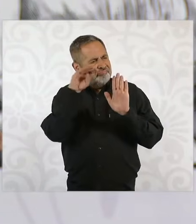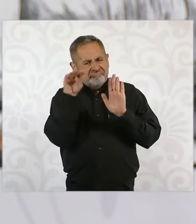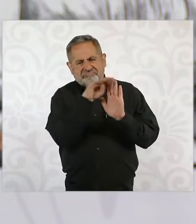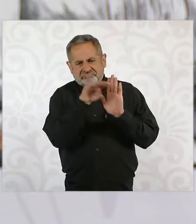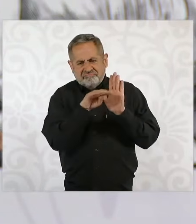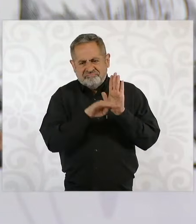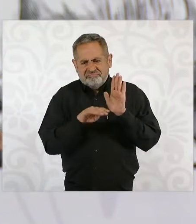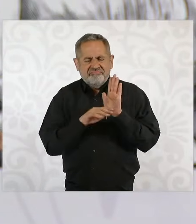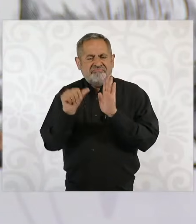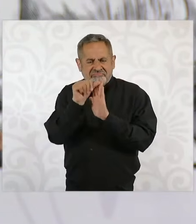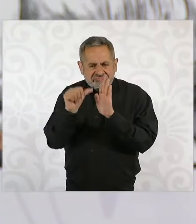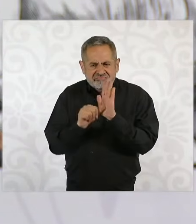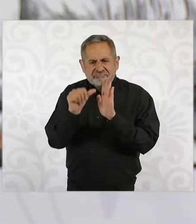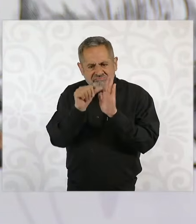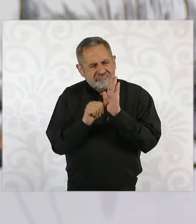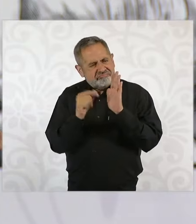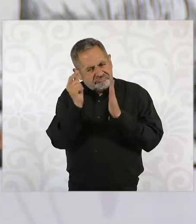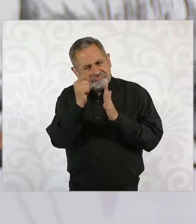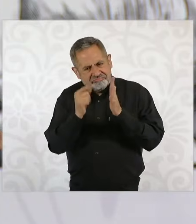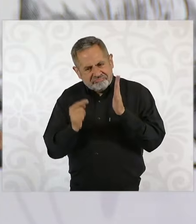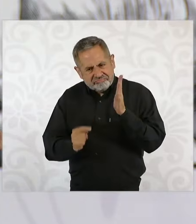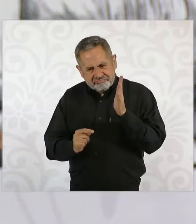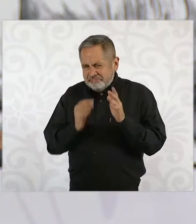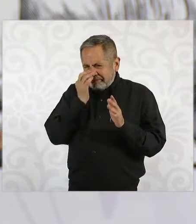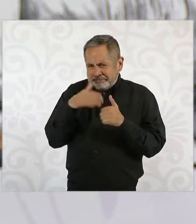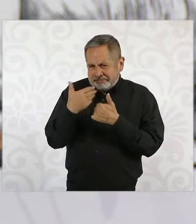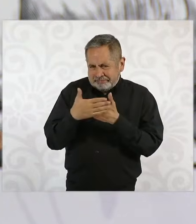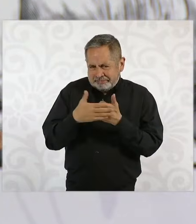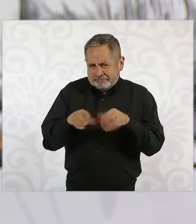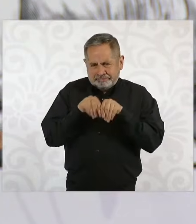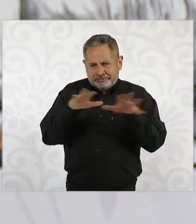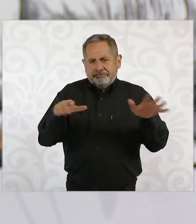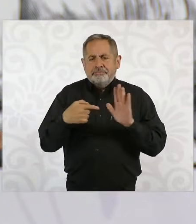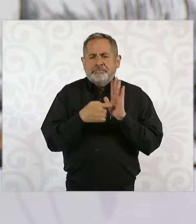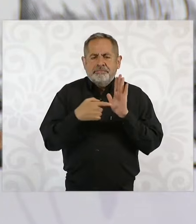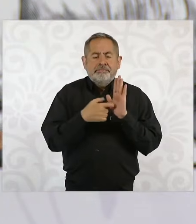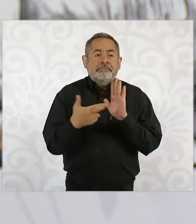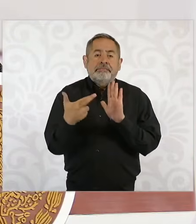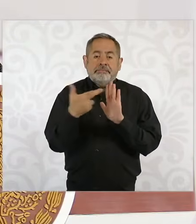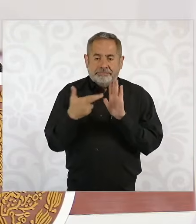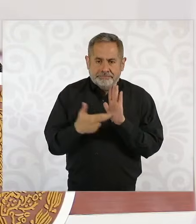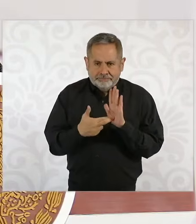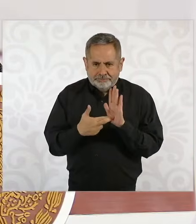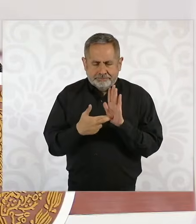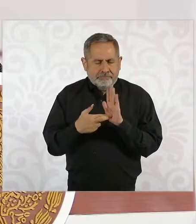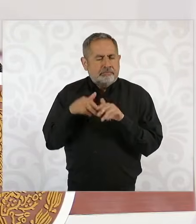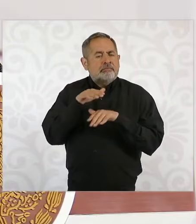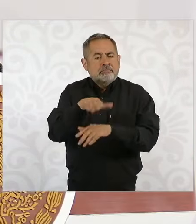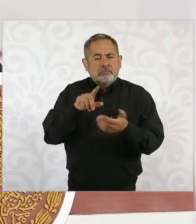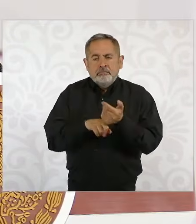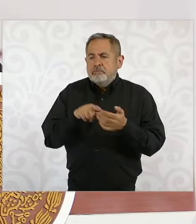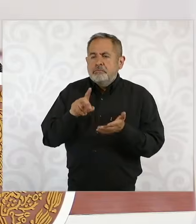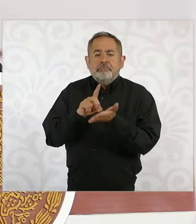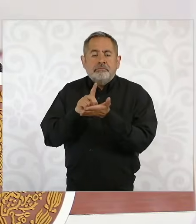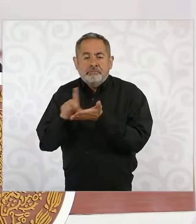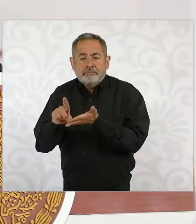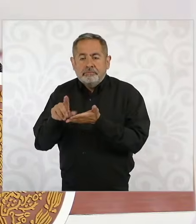articulado, el contenido de esta reglamentación sobre los derechos de las audiencias.